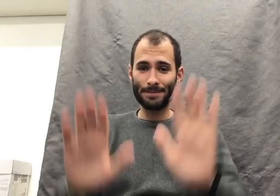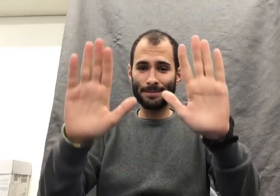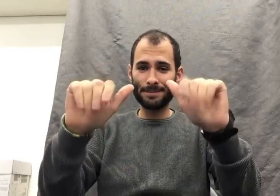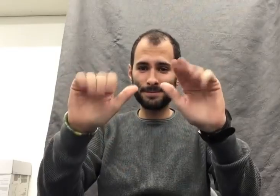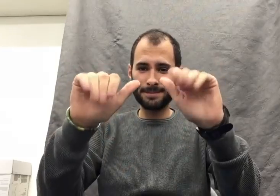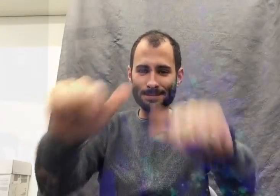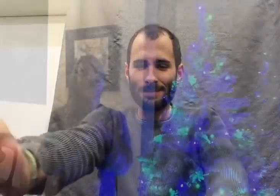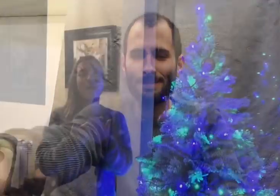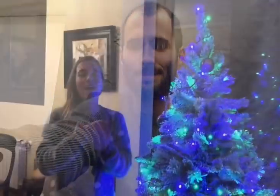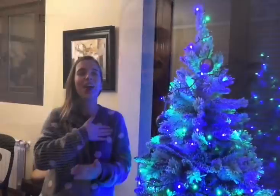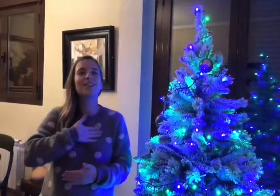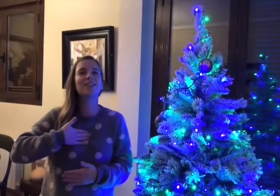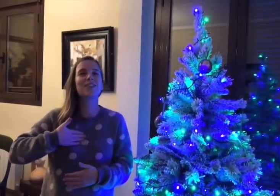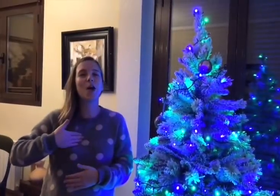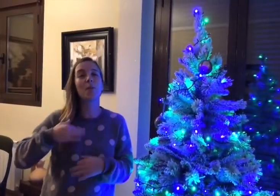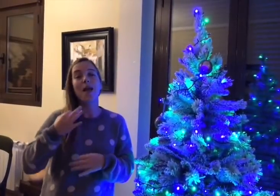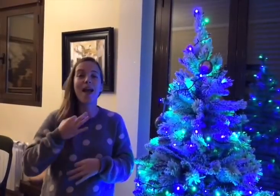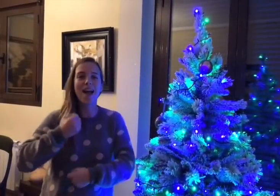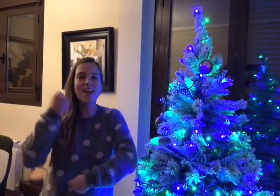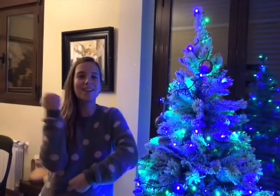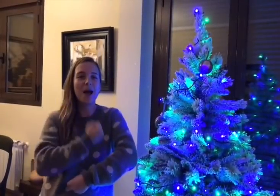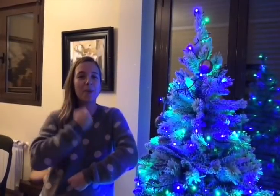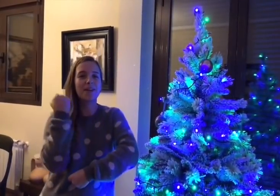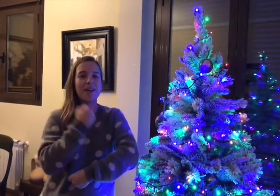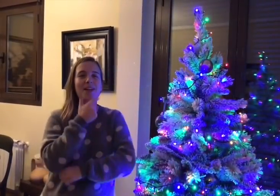¡Agur! ¿Qué deseo para estas navidades?